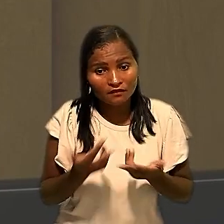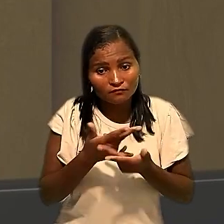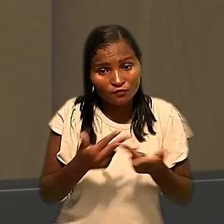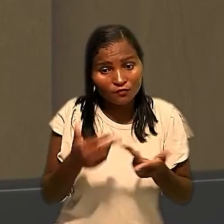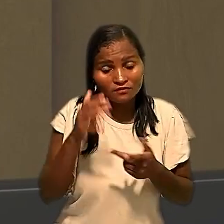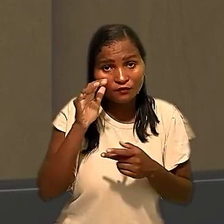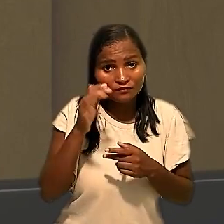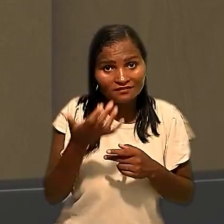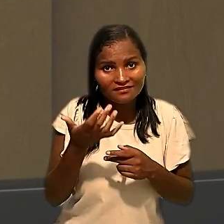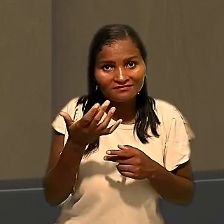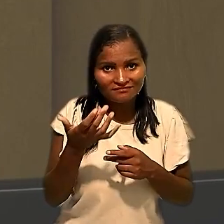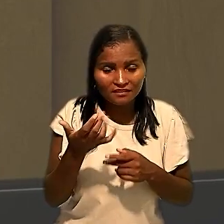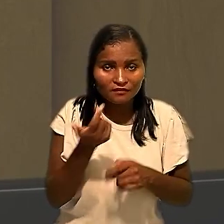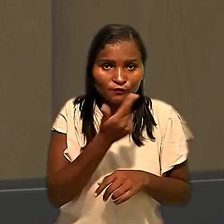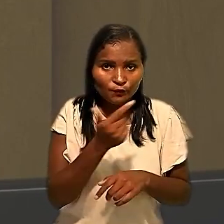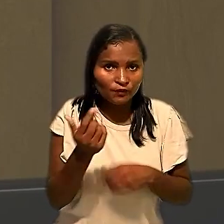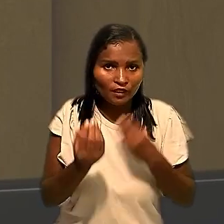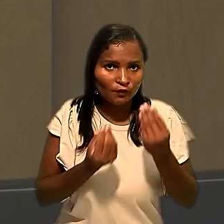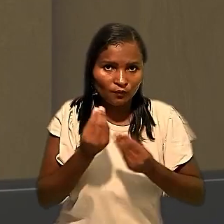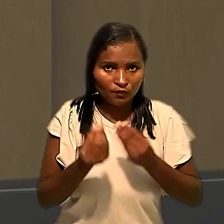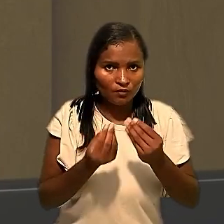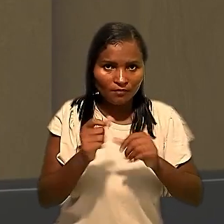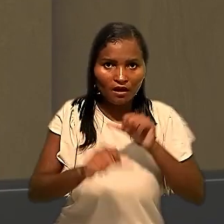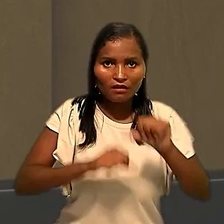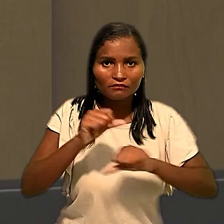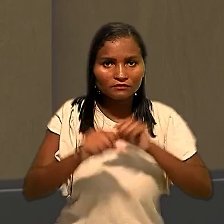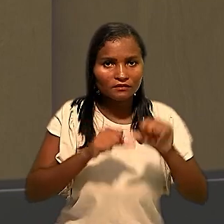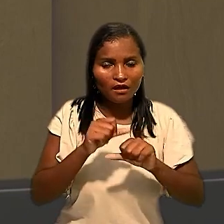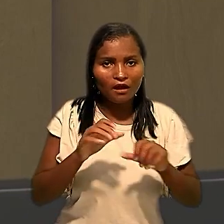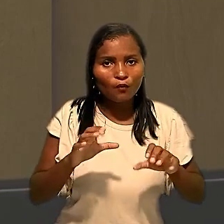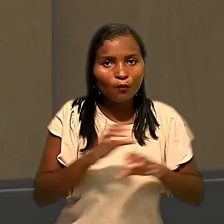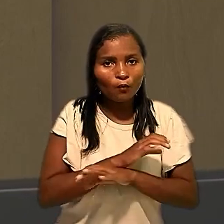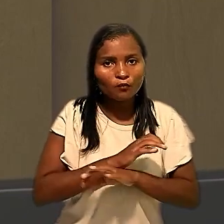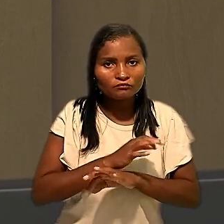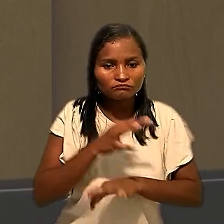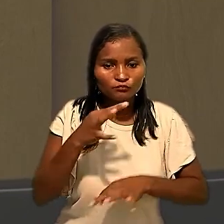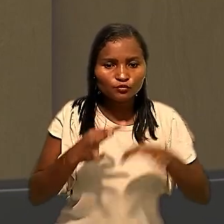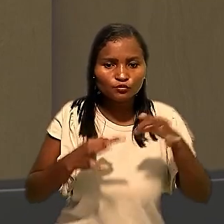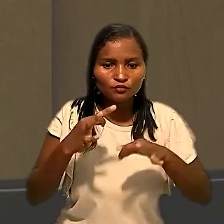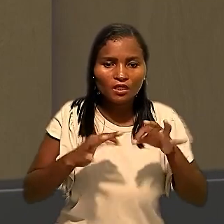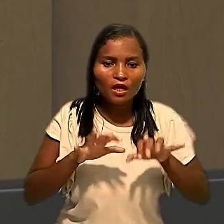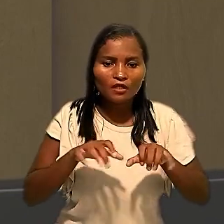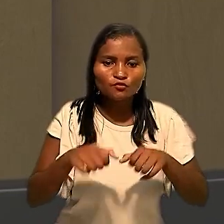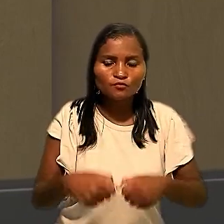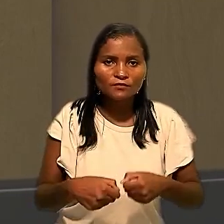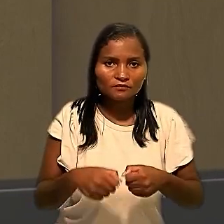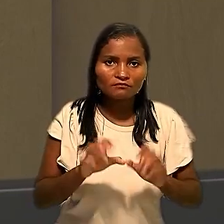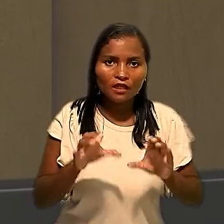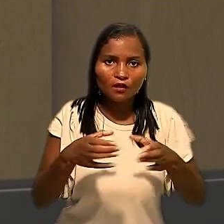acima referenciadas, não há como alterar a conclusão jurídica assumida pela corte regional,